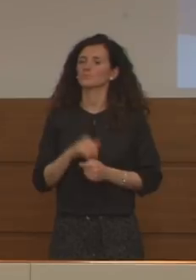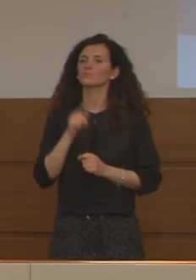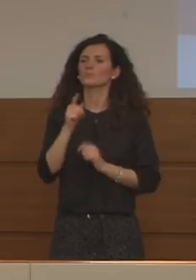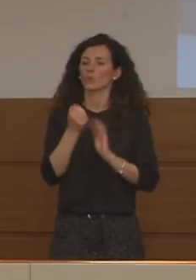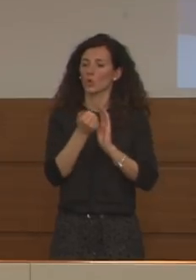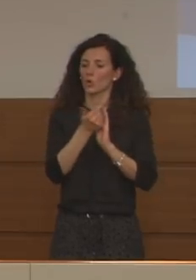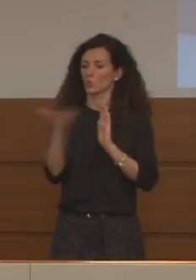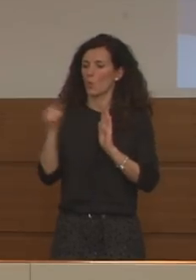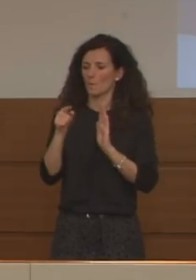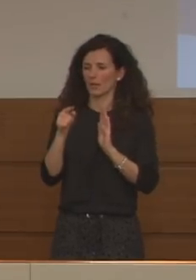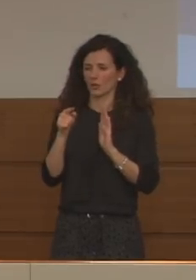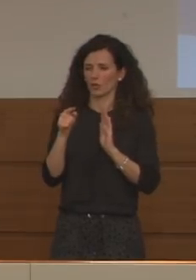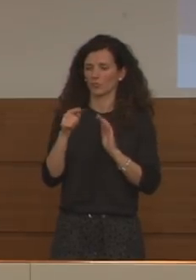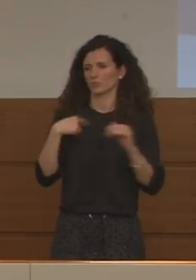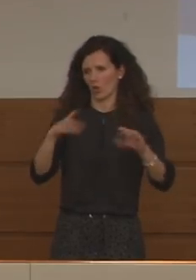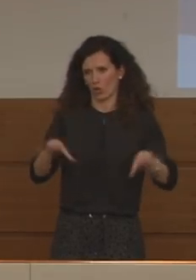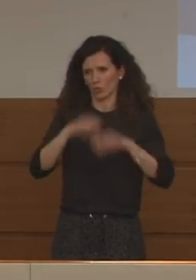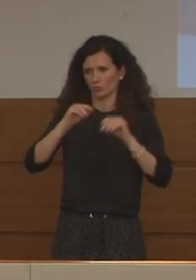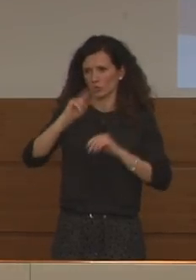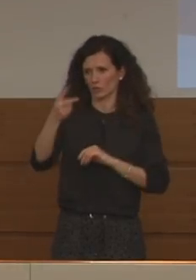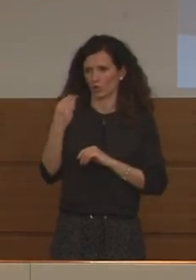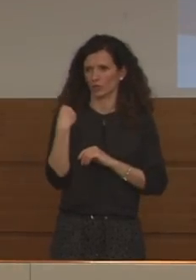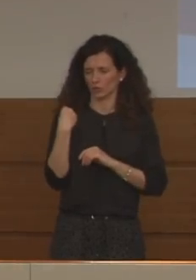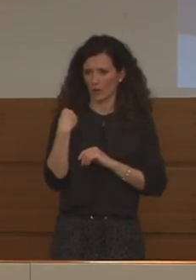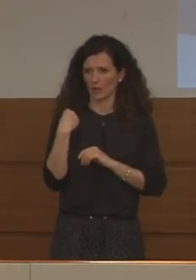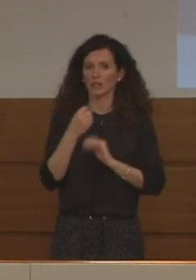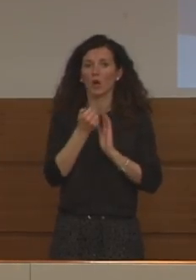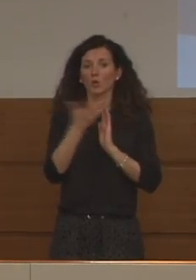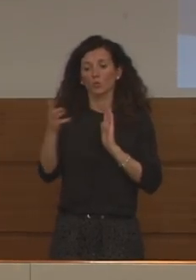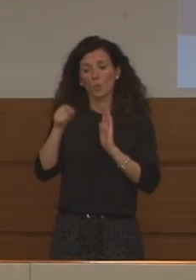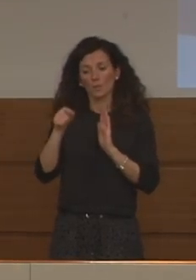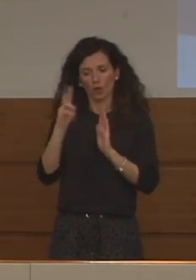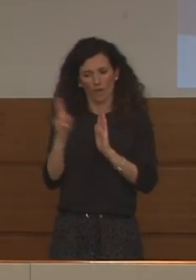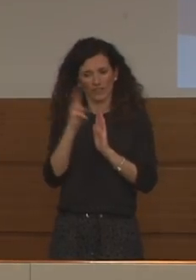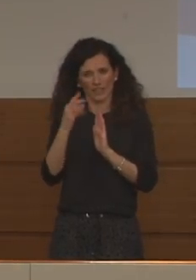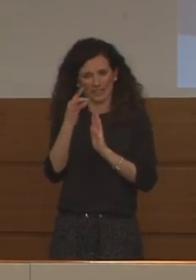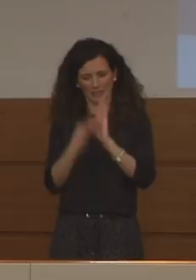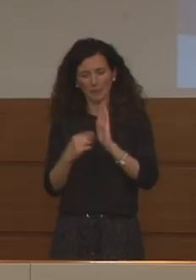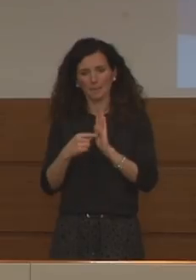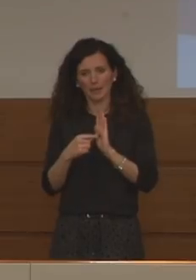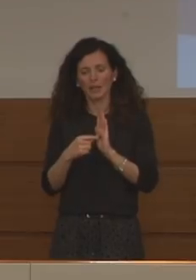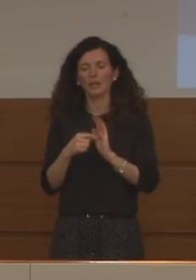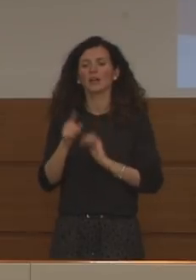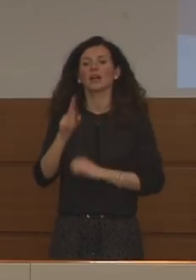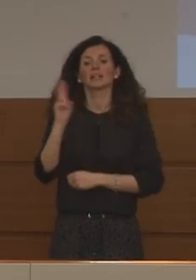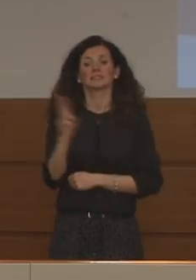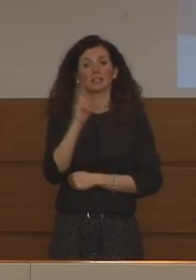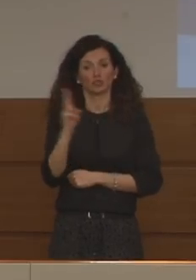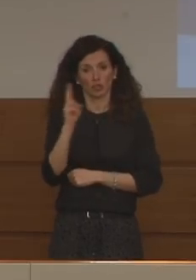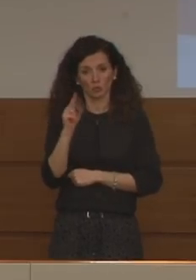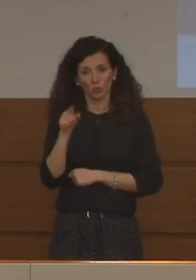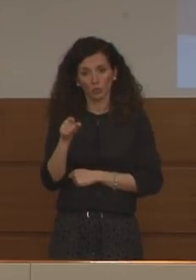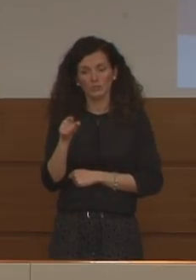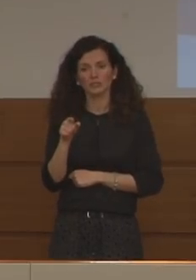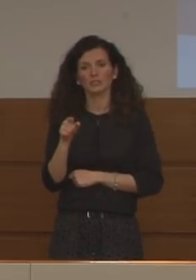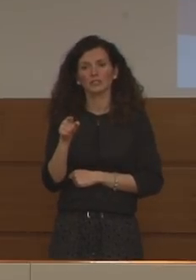Parto dal secondo dato, il numero delle vittime sono i deceduti con tampone